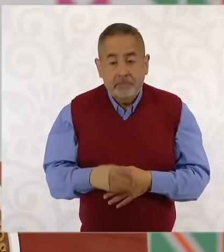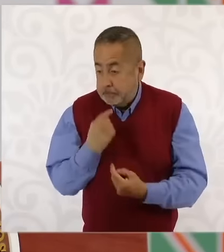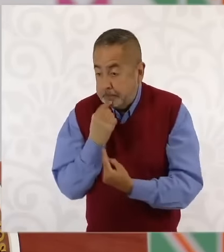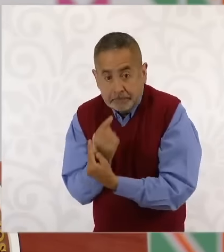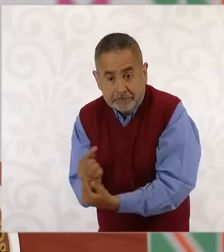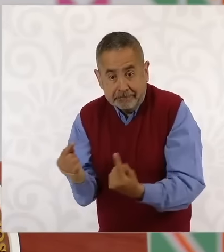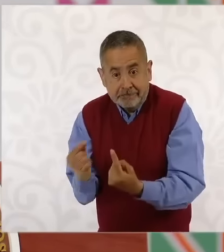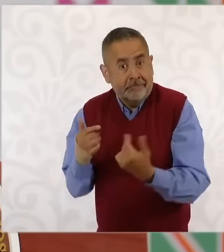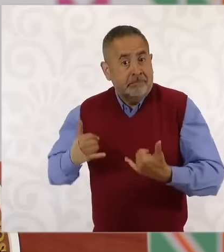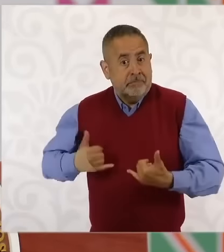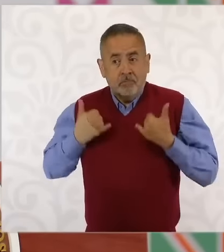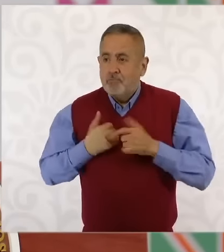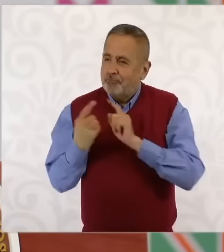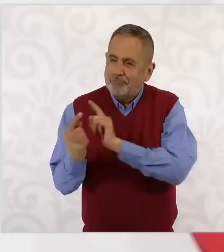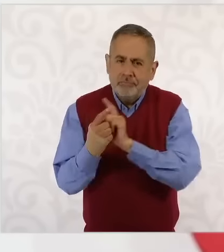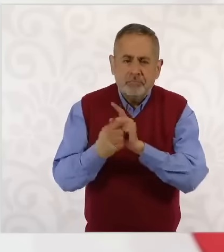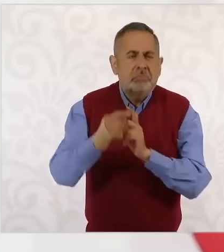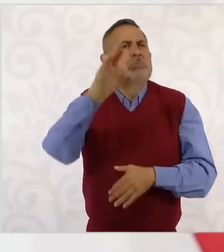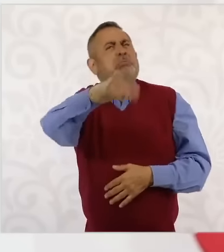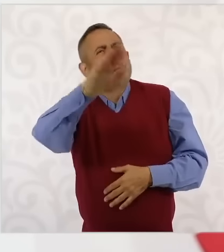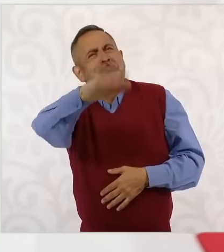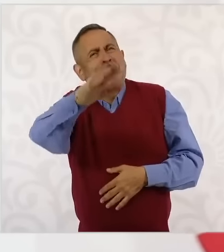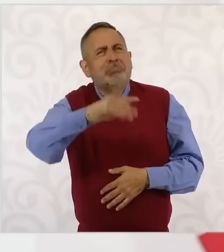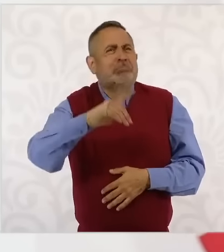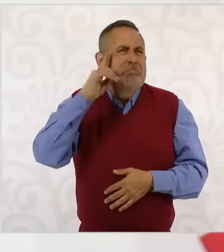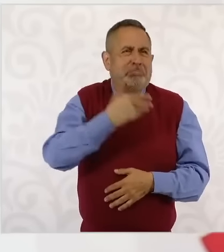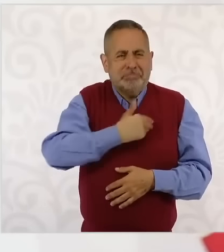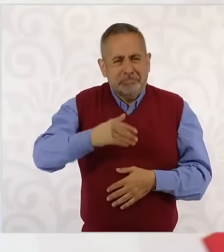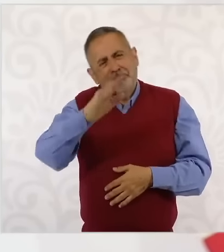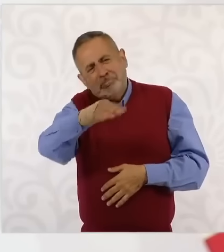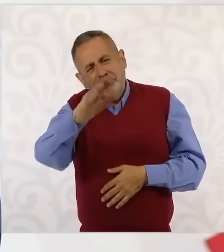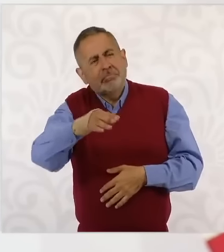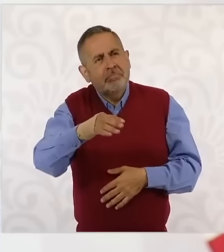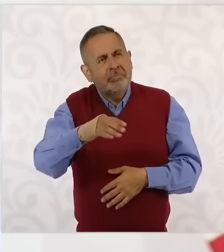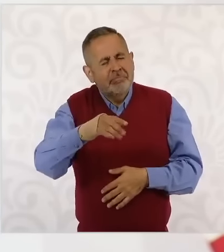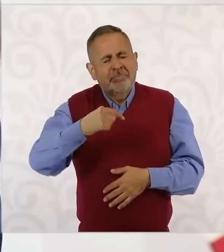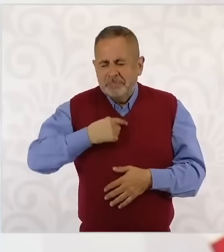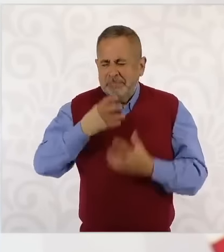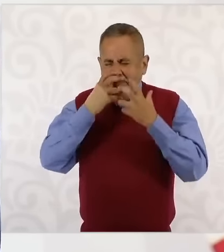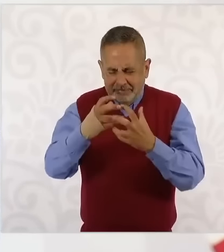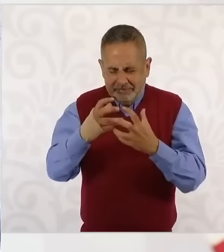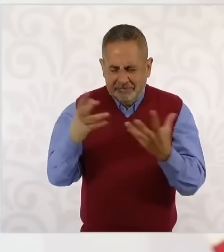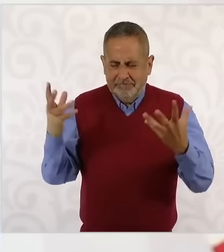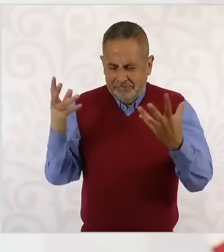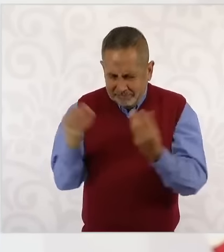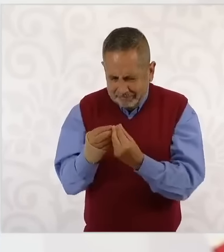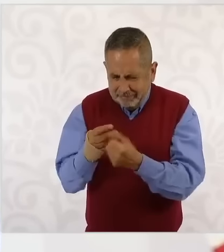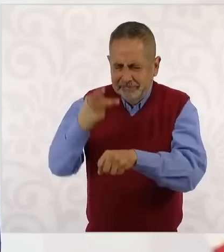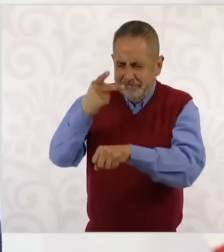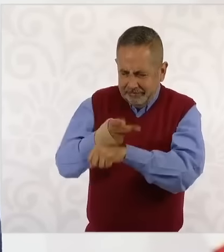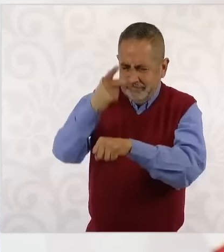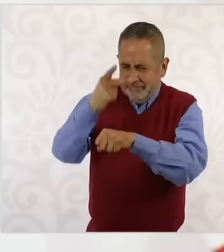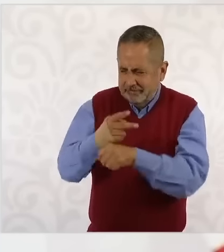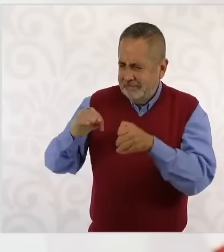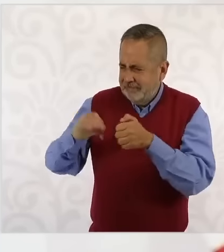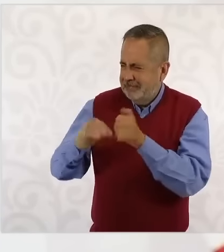los jovencitos, ¿no? Oiga, oiga, oiga, vamos a hacer preparatorias que queden cerca de la casa.